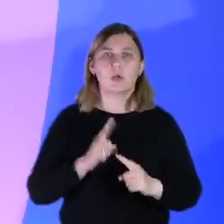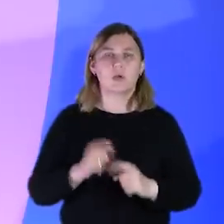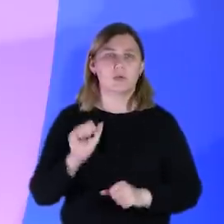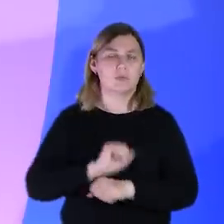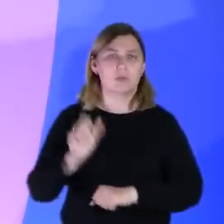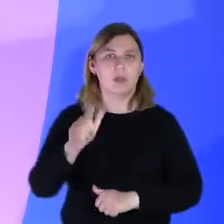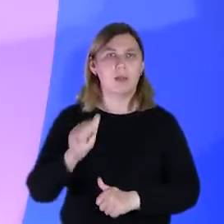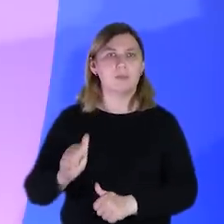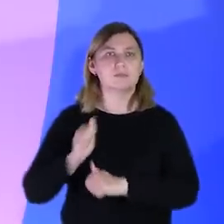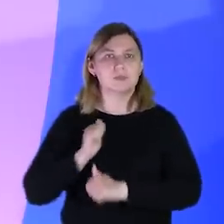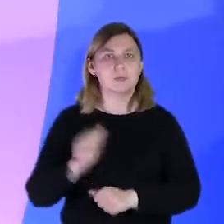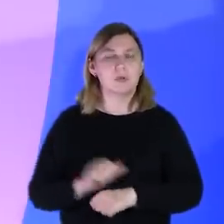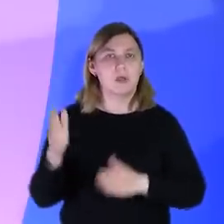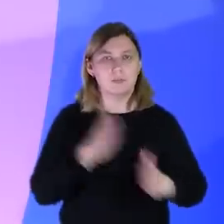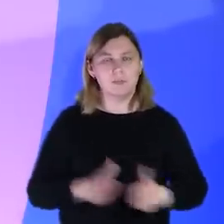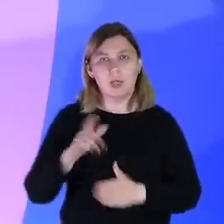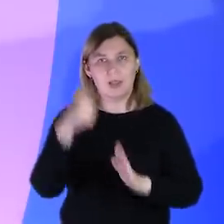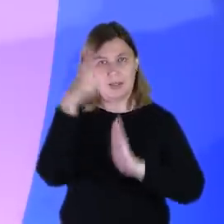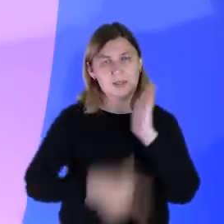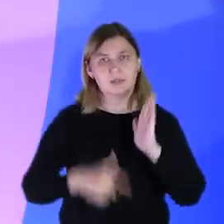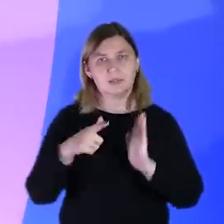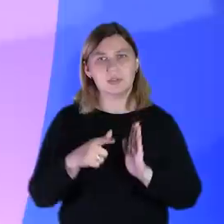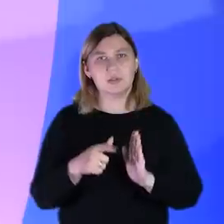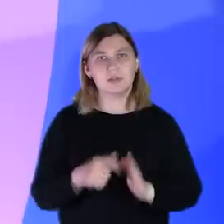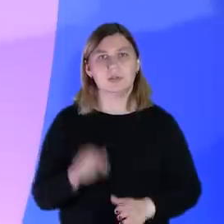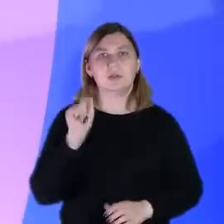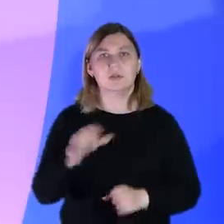wojskowego , - oni także byli na tych listach i doskonale... Ze względu na to,